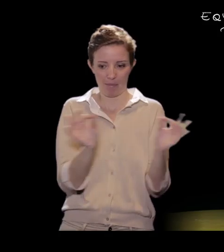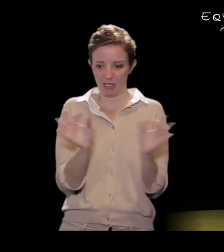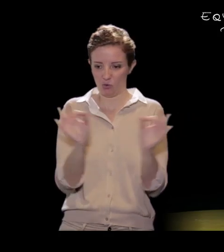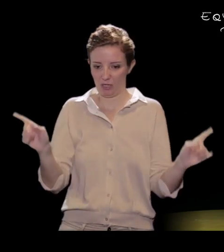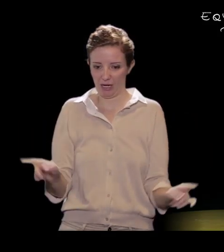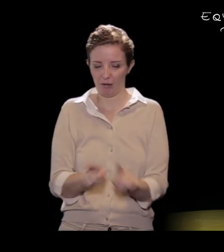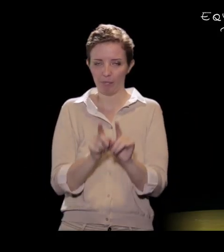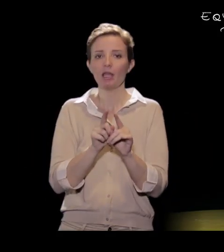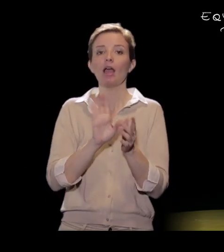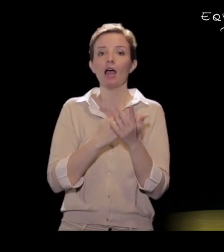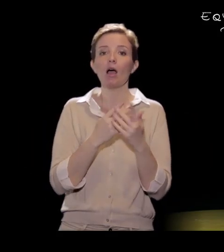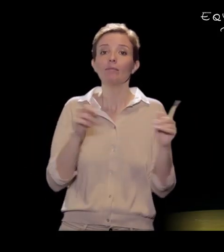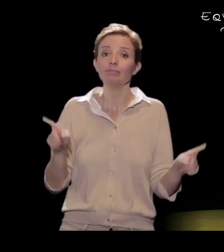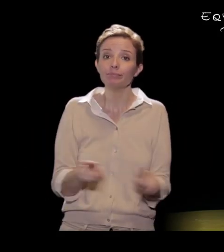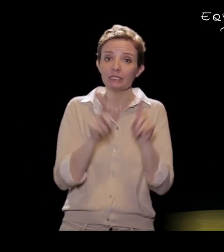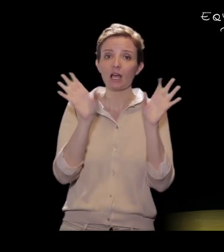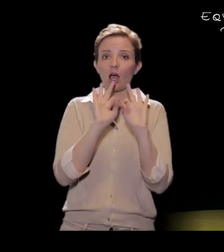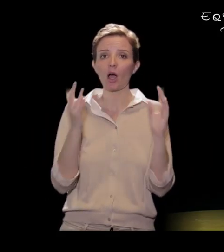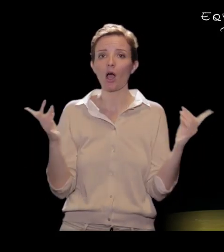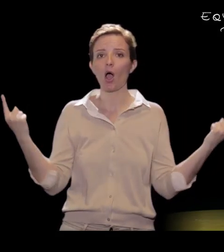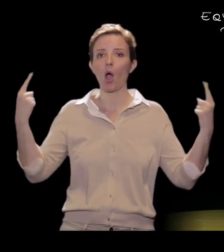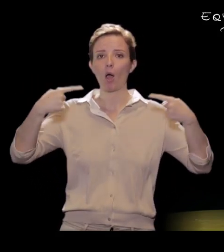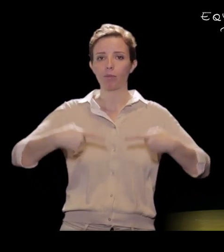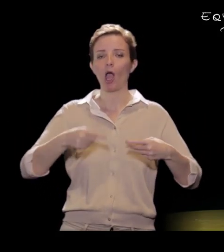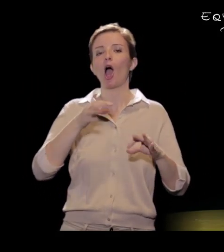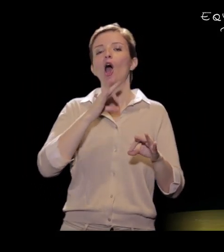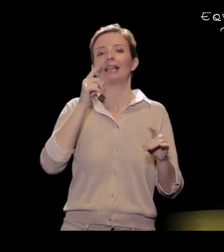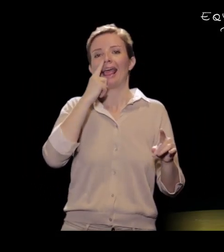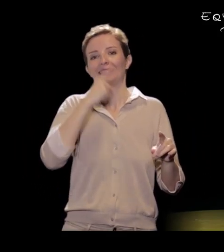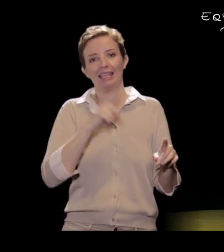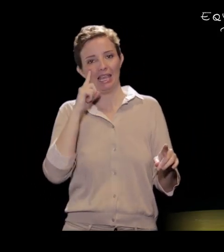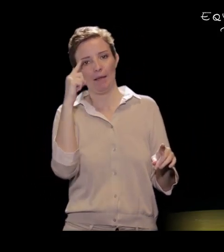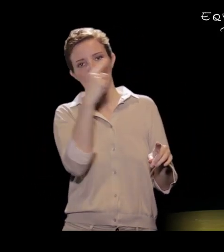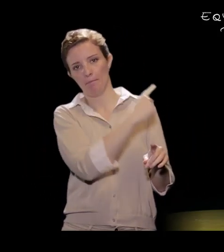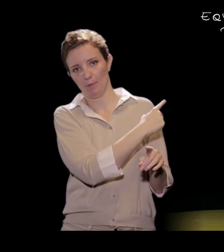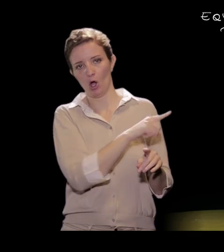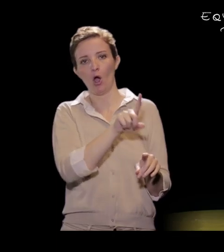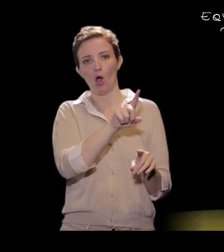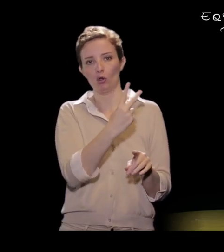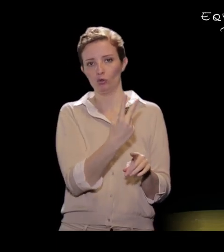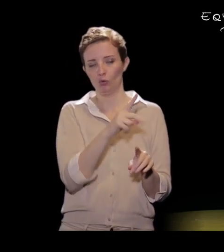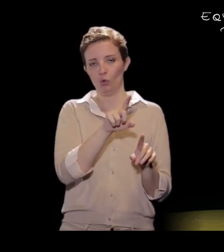Stiamo parlando, ad esempio, di un'equazione di questo tipo.